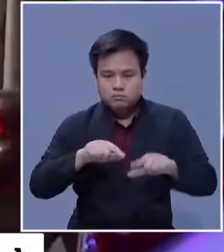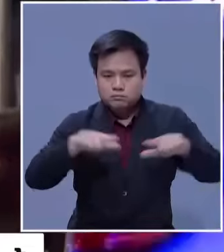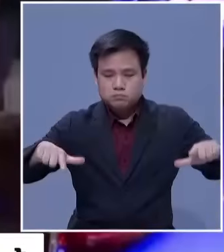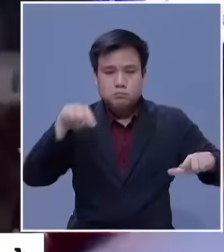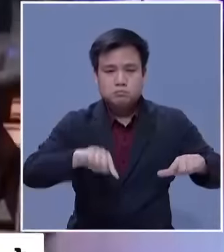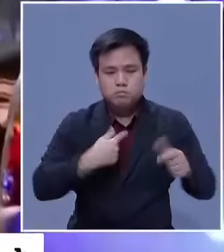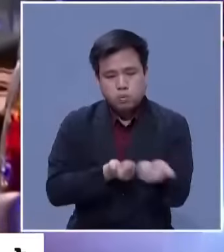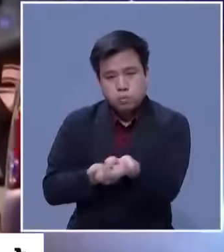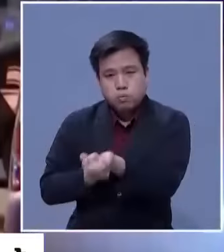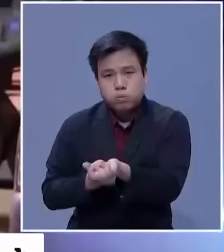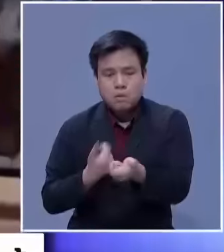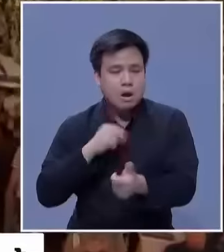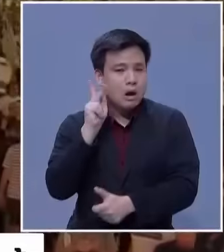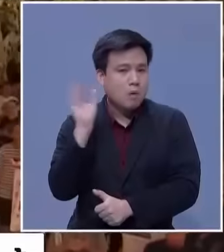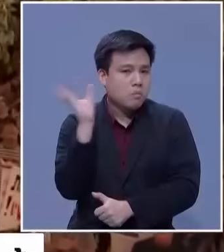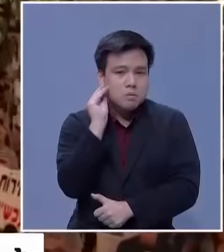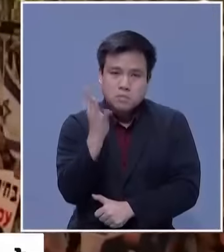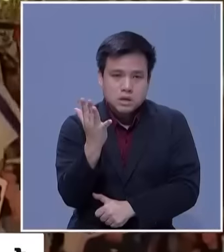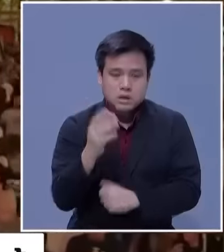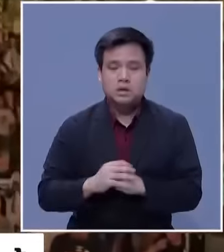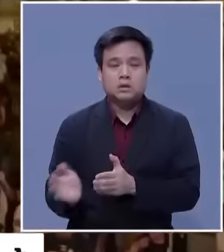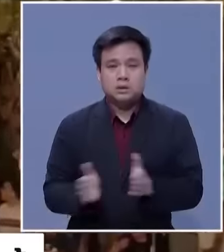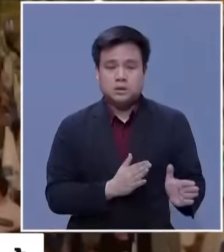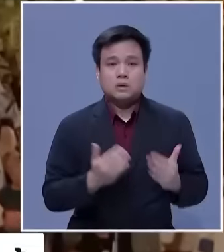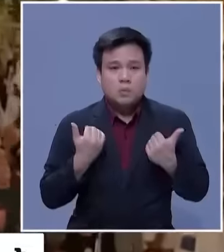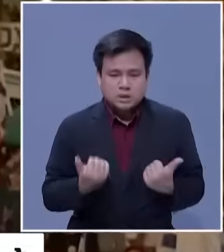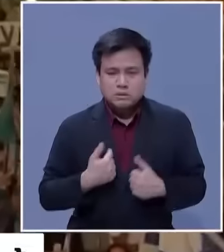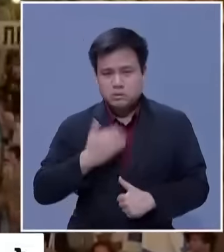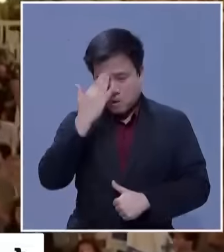ช่วยเหลือตัวประกันล่าช้าตอนนี้กลายเป็น อีกหนึ่งประเด็นหลักที่ทำให้รัฐบาล